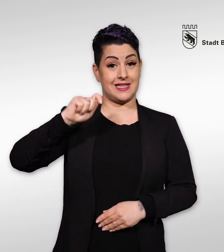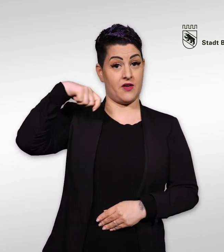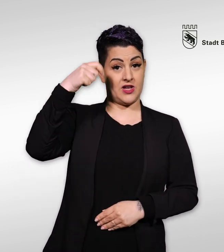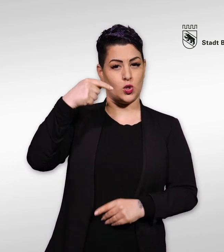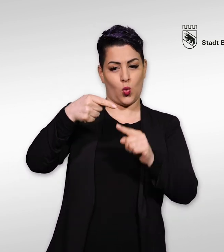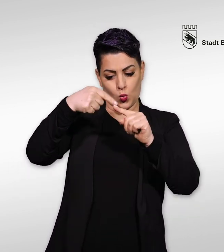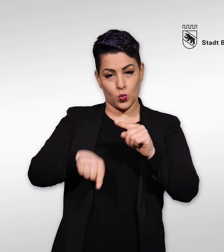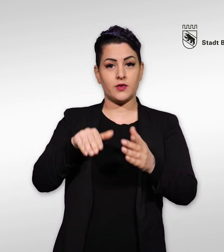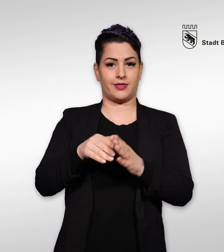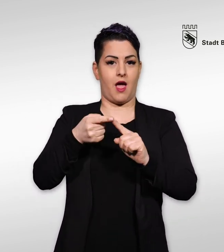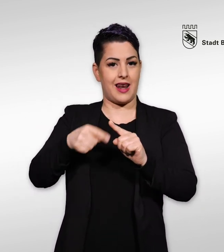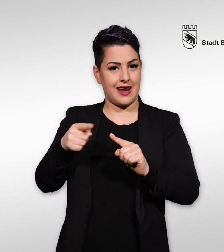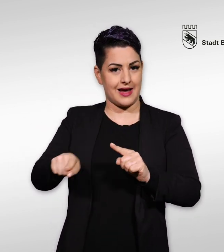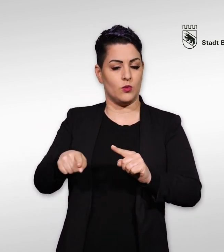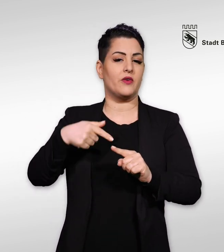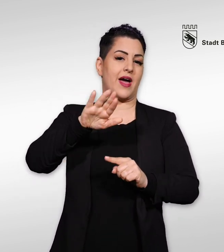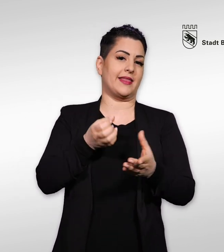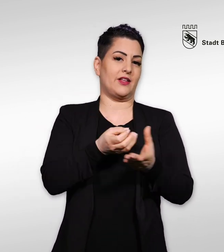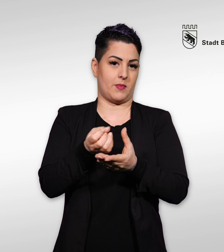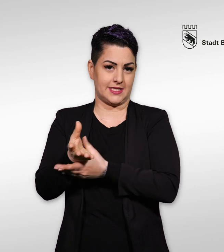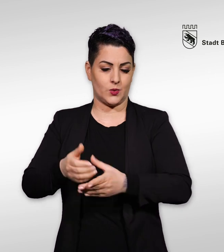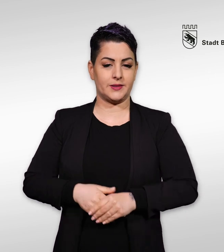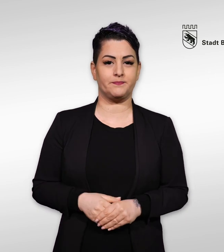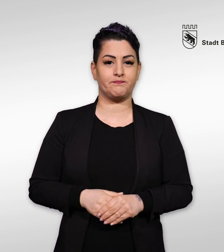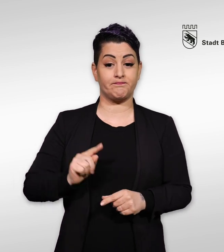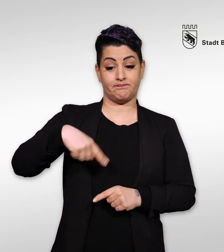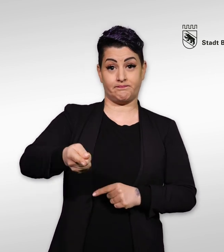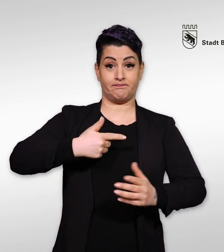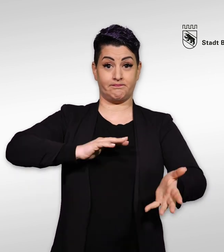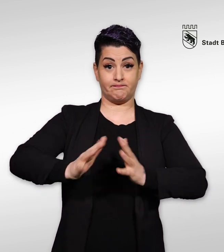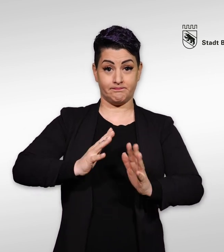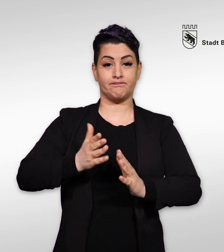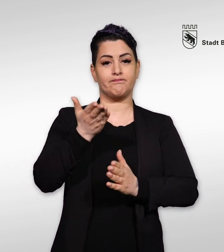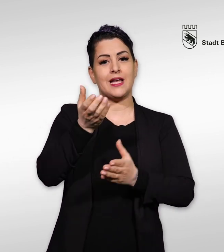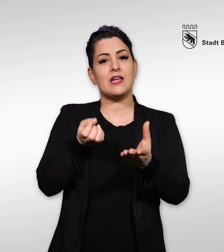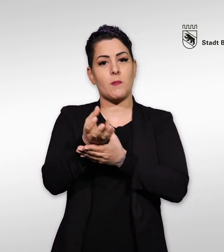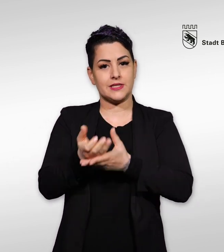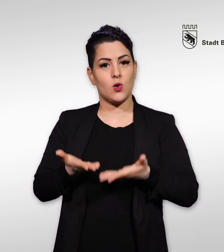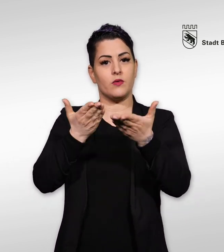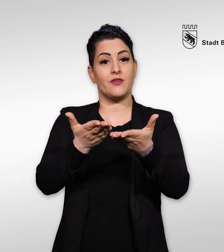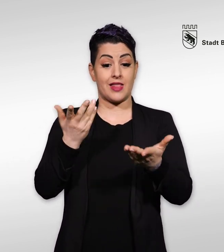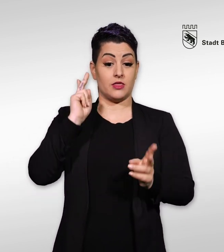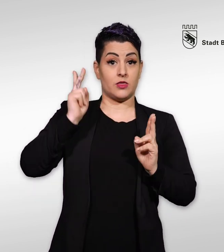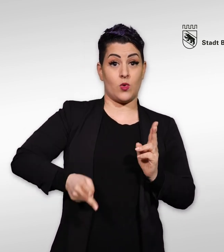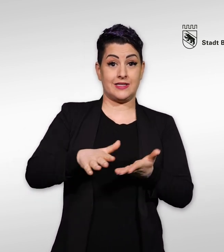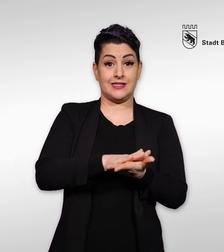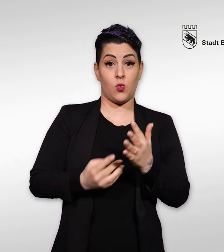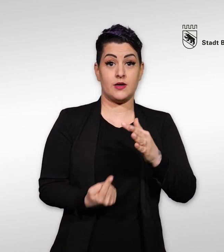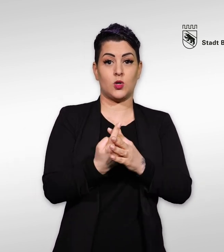Sie finden unter diesem Video Links zum Vermittlungsdienst, der App sowie zu weiterführenden Informationen. Im Folgenden erfahren Sie,